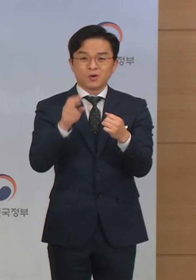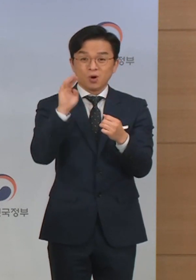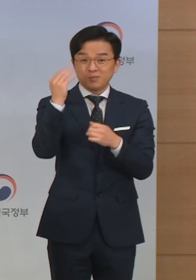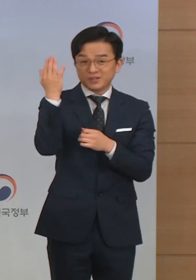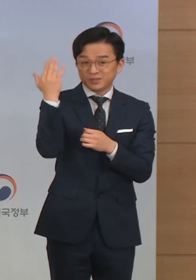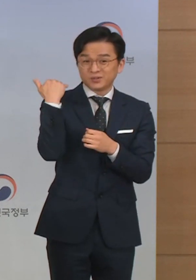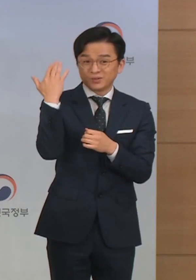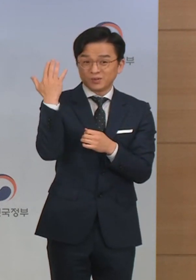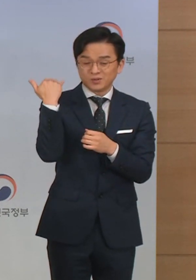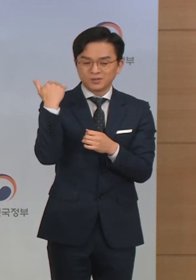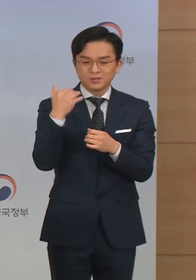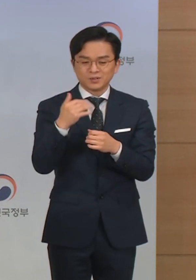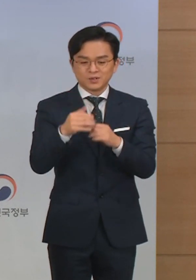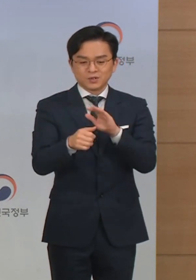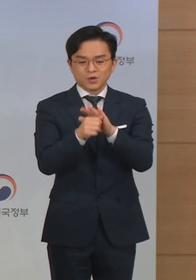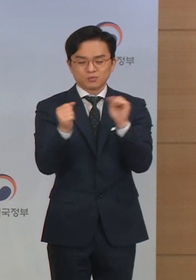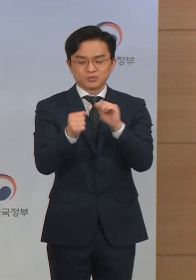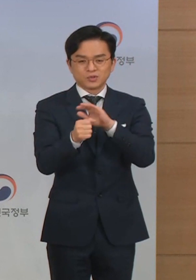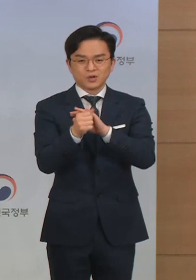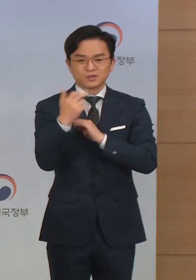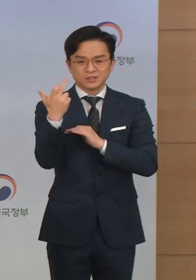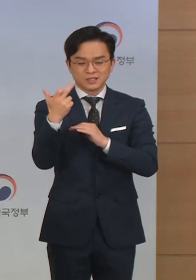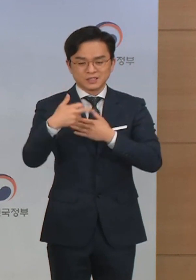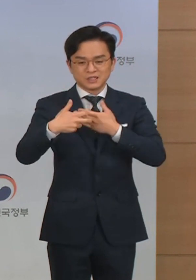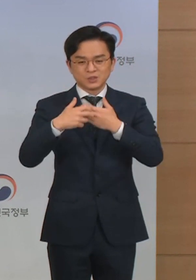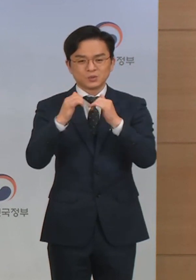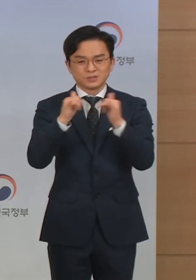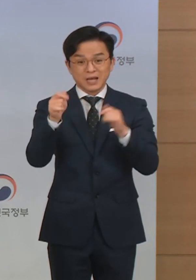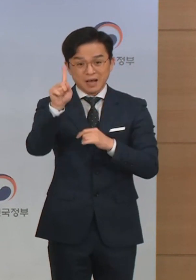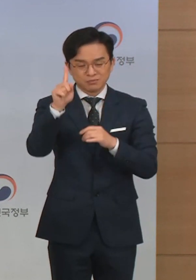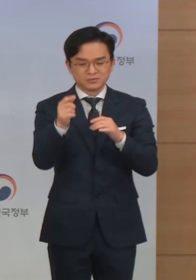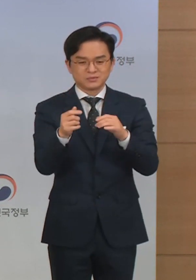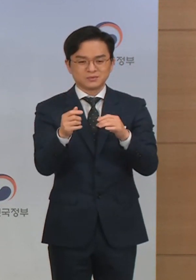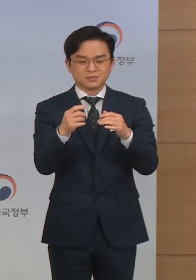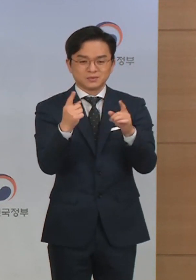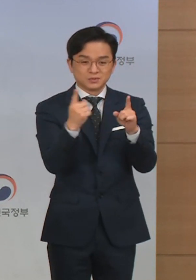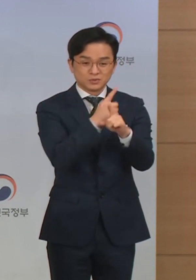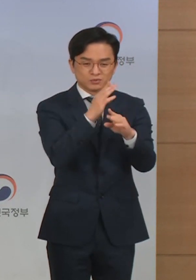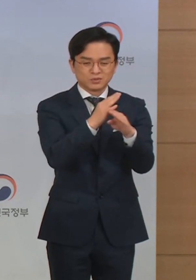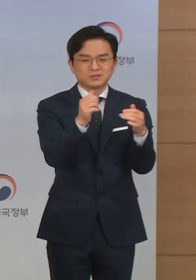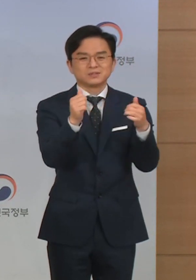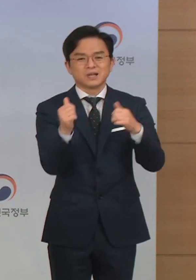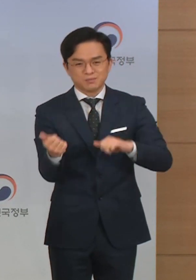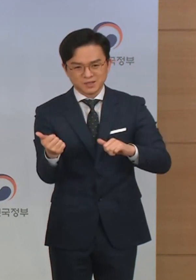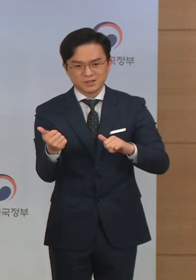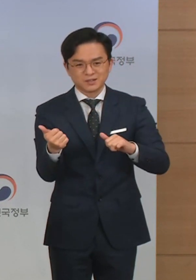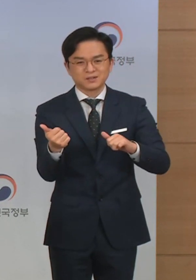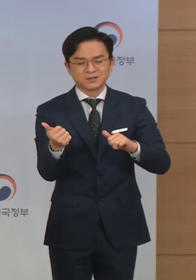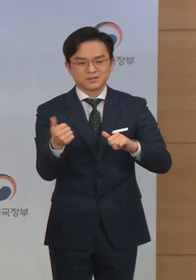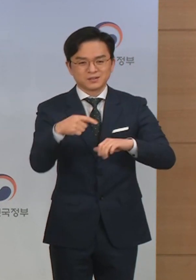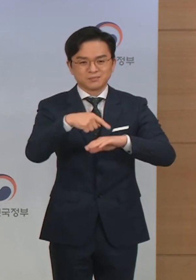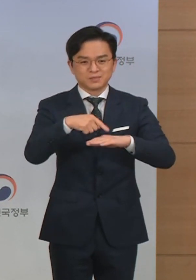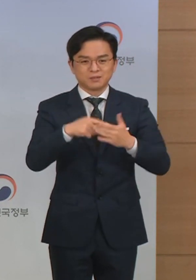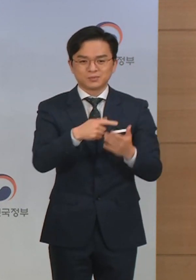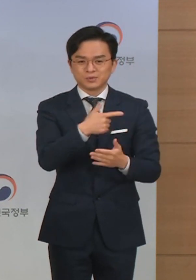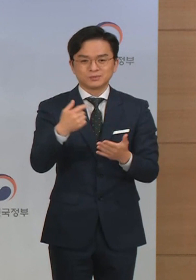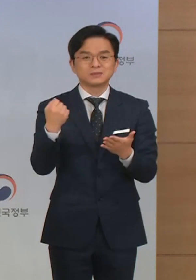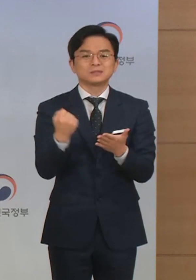경북 경산의 의료진께 깊은 애도를 표하며 유가족분들께 안타까움과 위로의 말씀을 전하셨습ㄴ디ㅏ